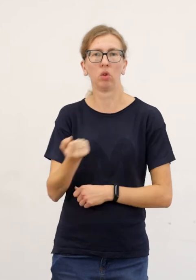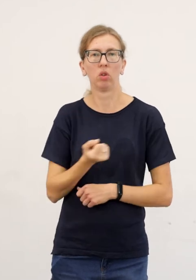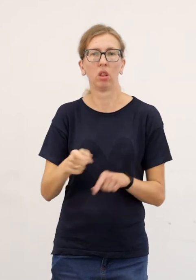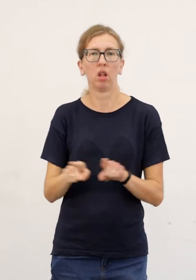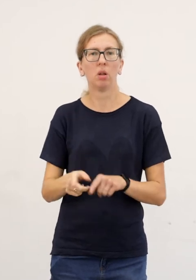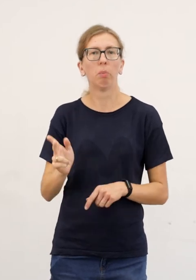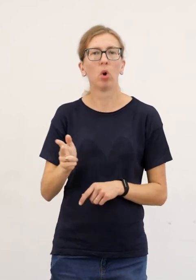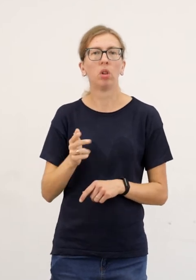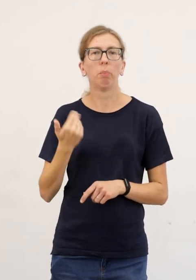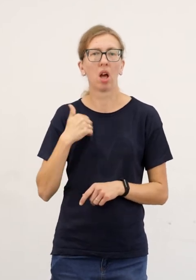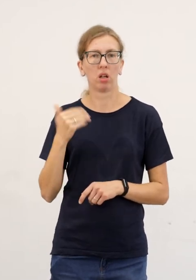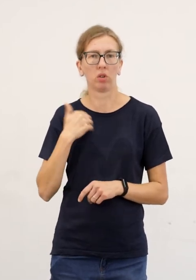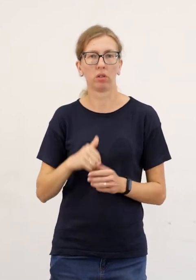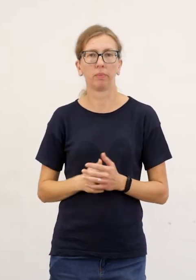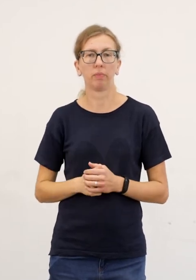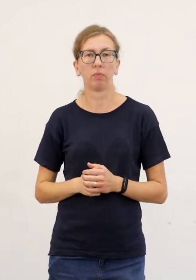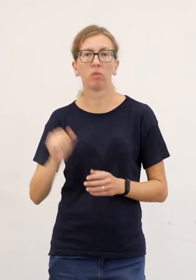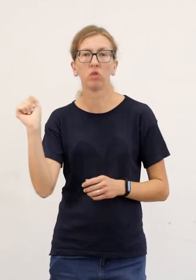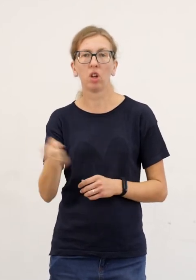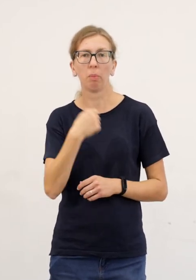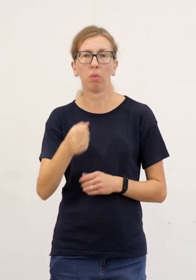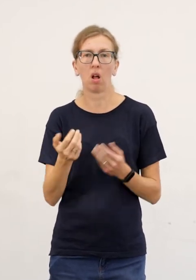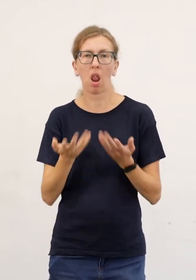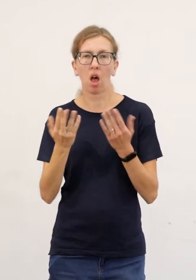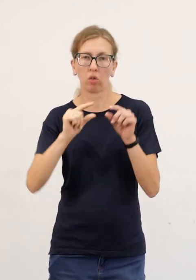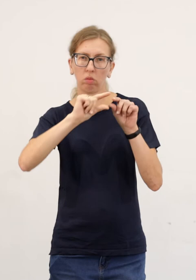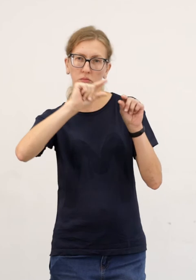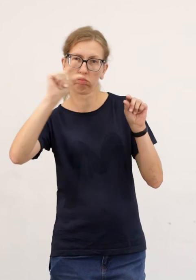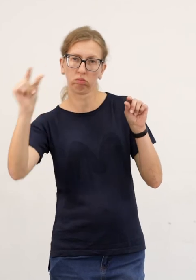Były to lekko zakrzywione i ostrzone z jednej strony szable.